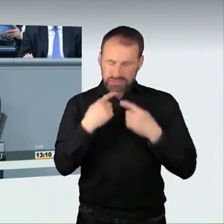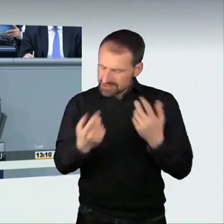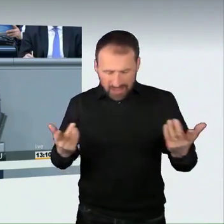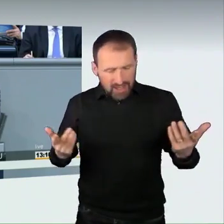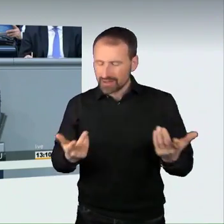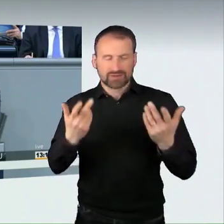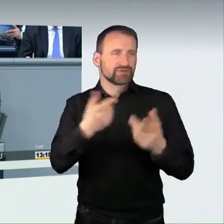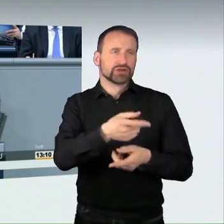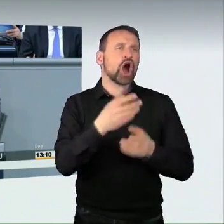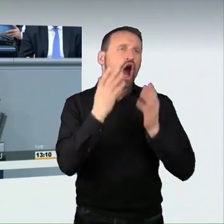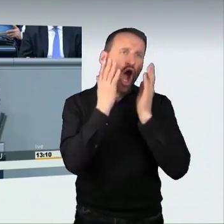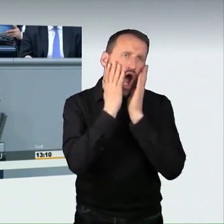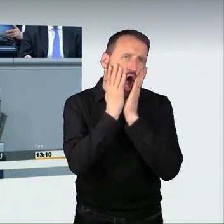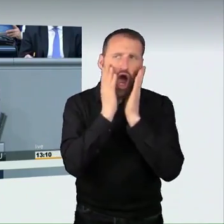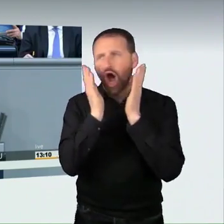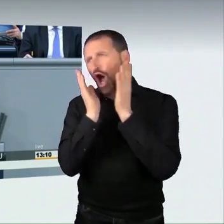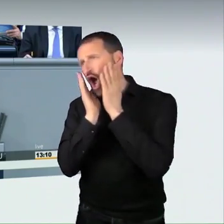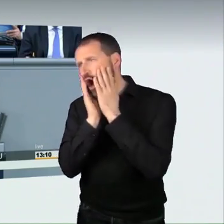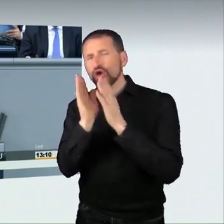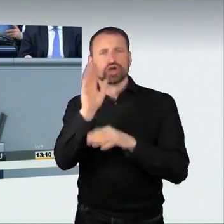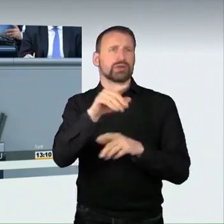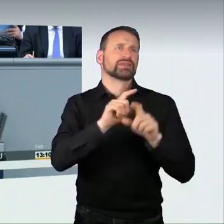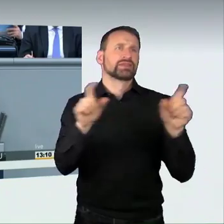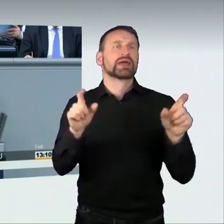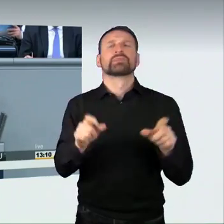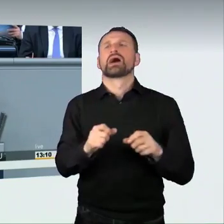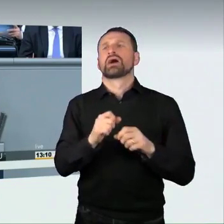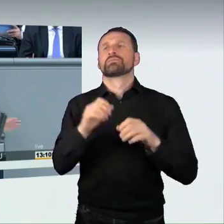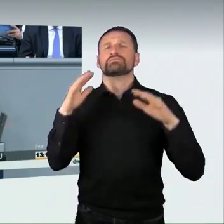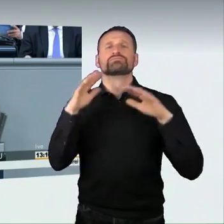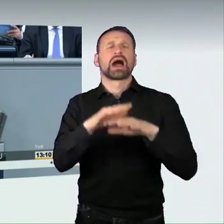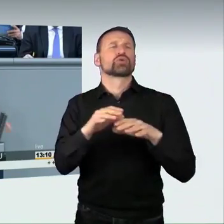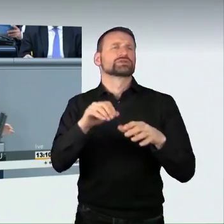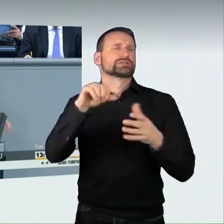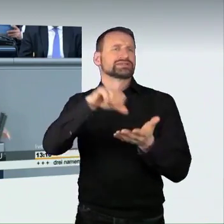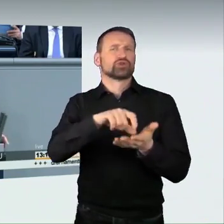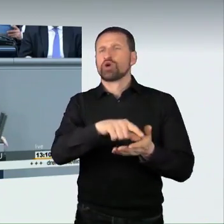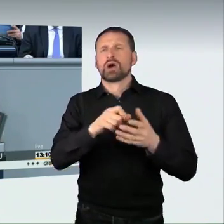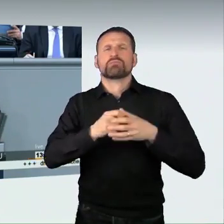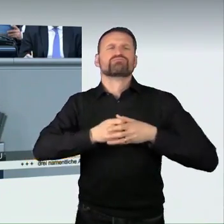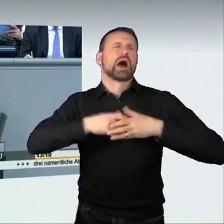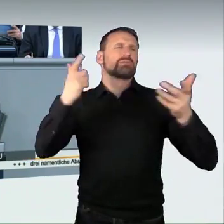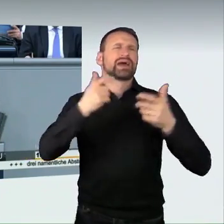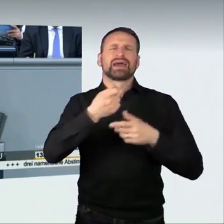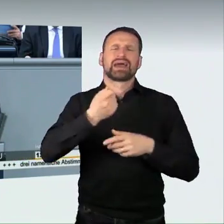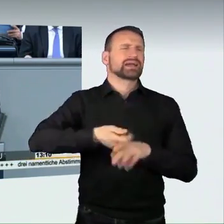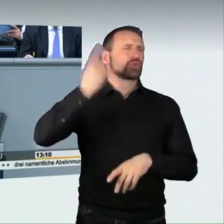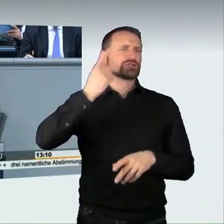Mit dem Vergießen von Krokodilstränen über die Explosion des Wohnraumbedarfs in den Ballungsräumen und dem Missachten aller anderen in diesem Land,